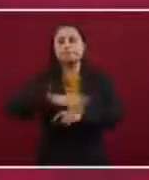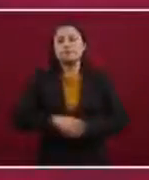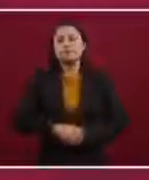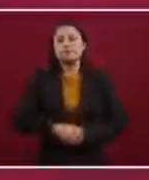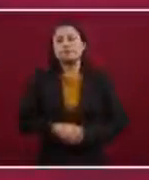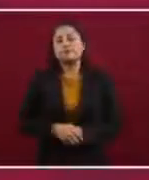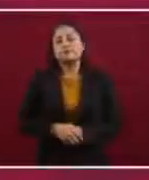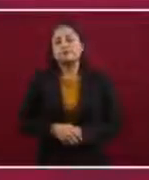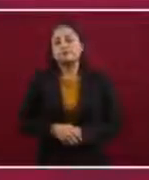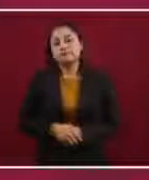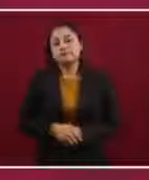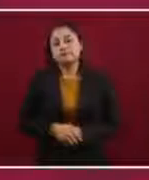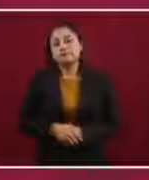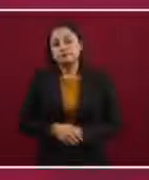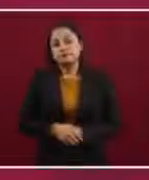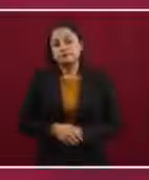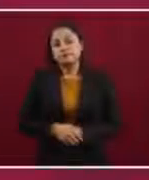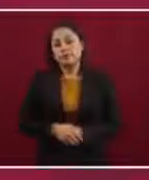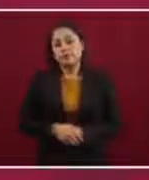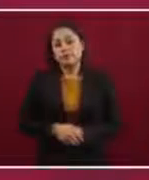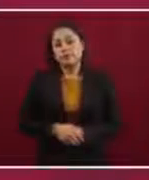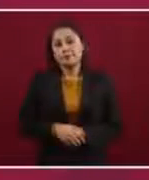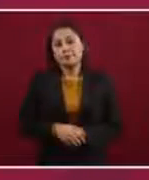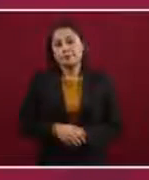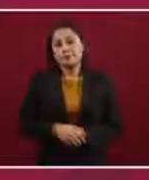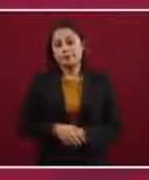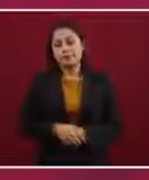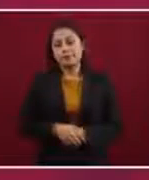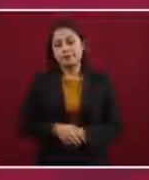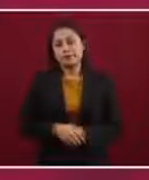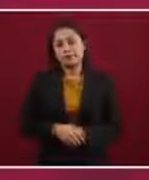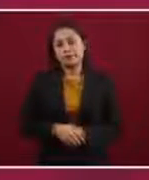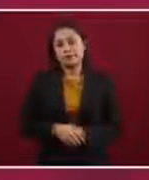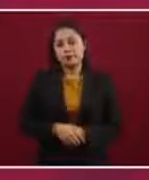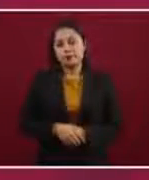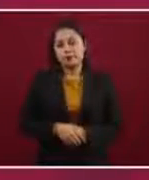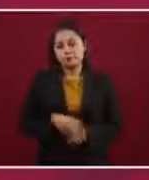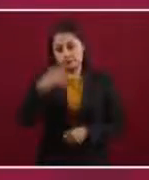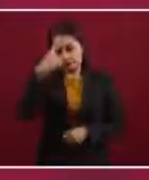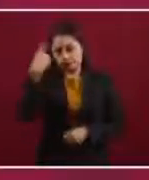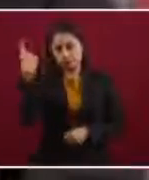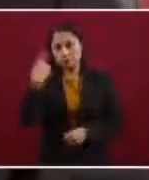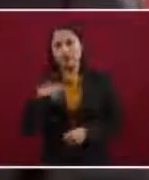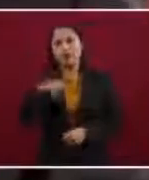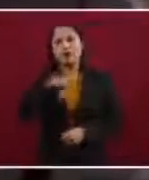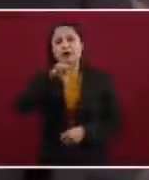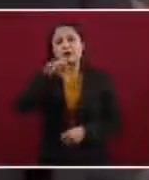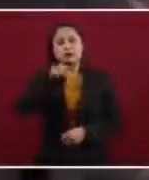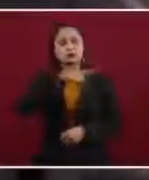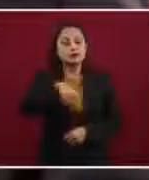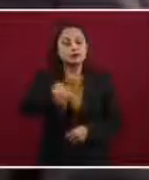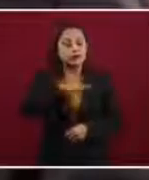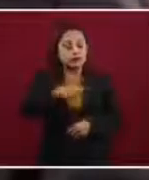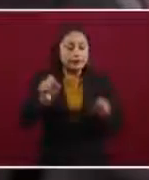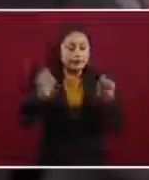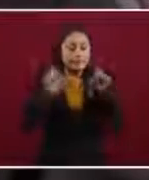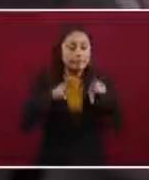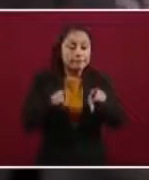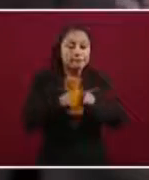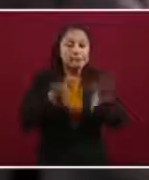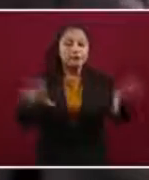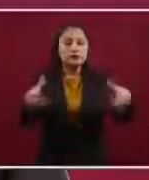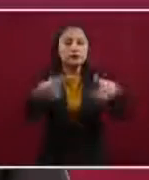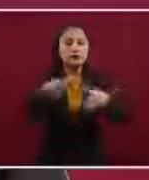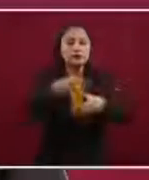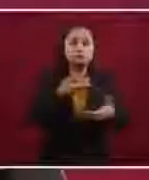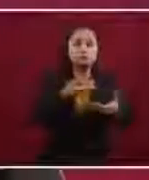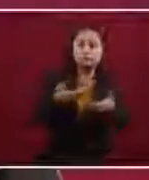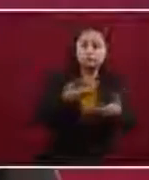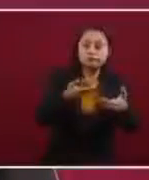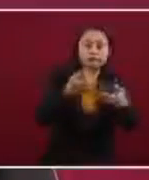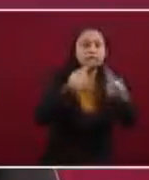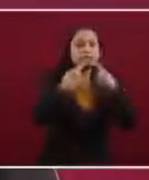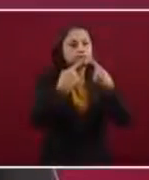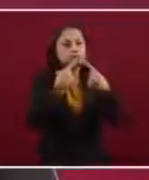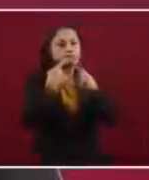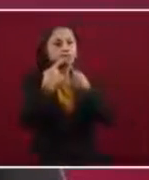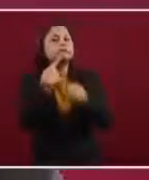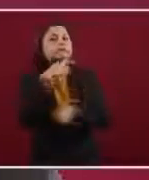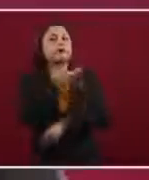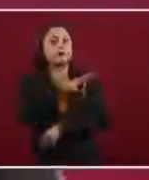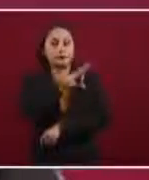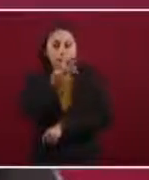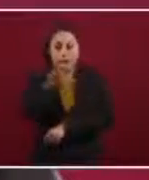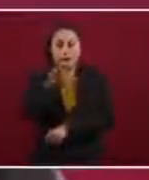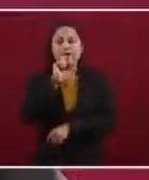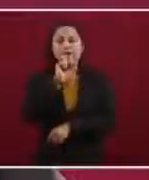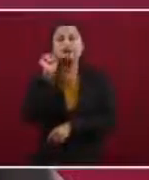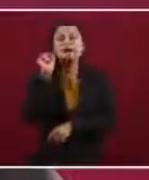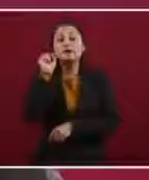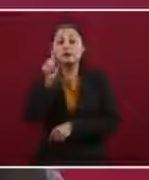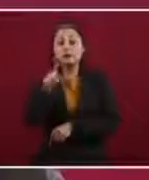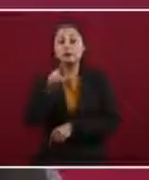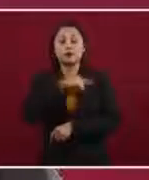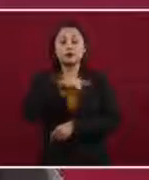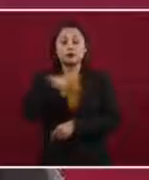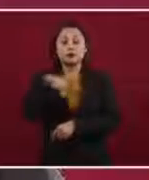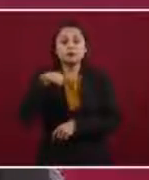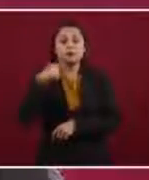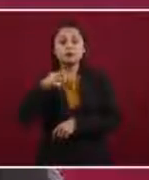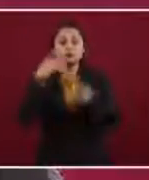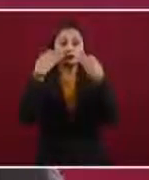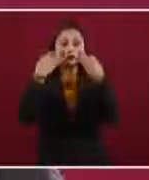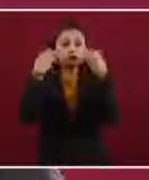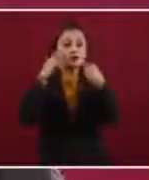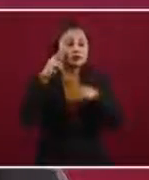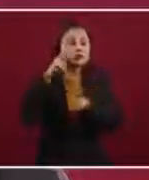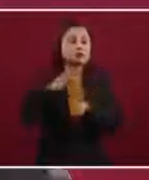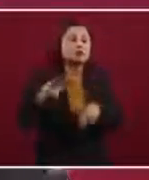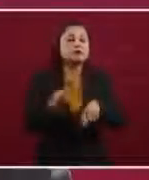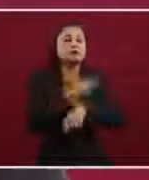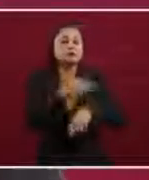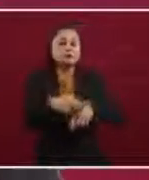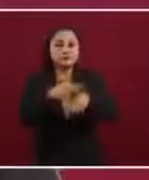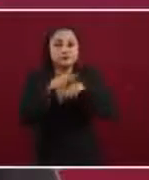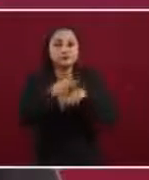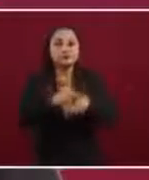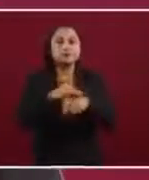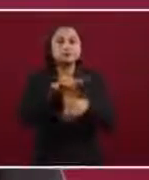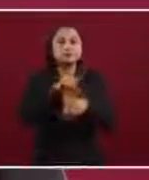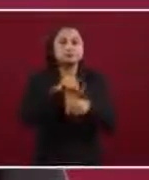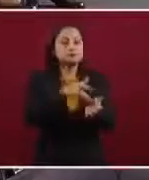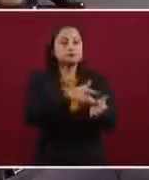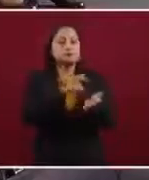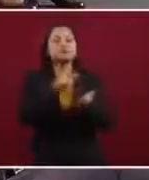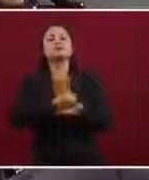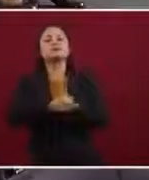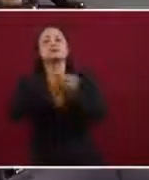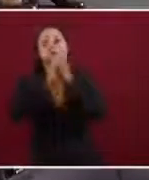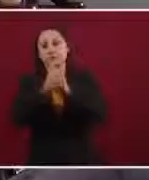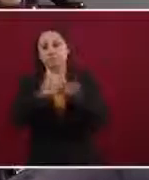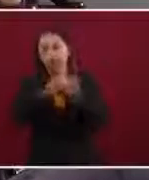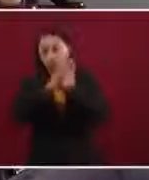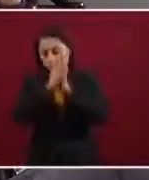sea un tema de debate y sobre todo para conocer esta realidad y transformarla entre todos.